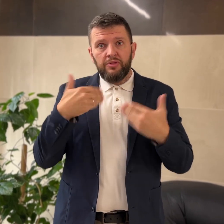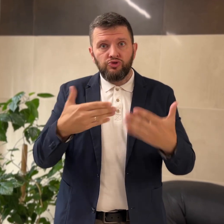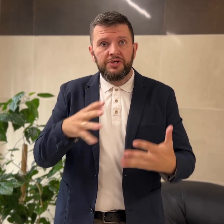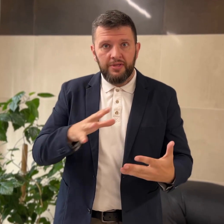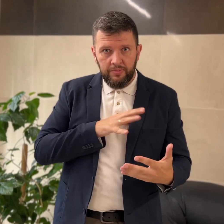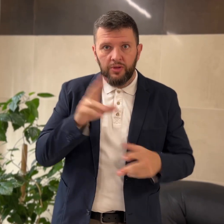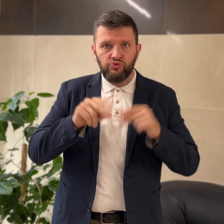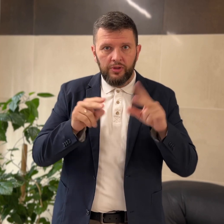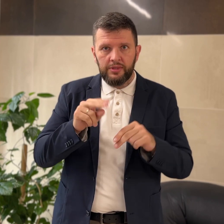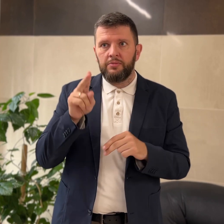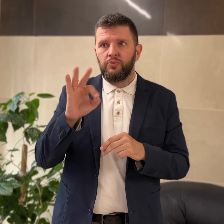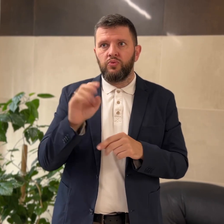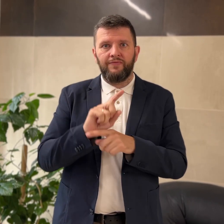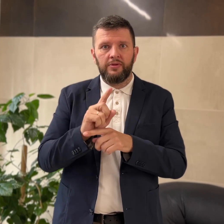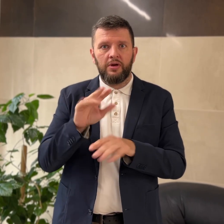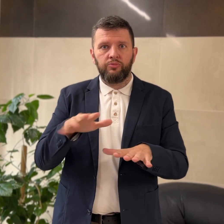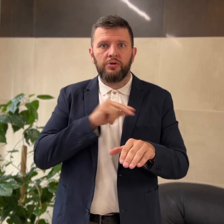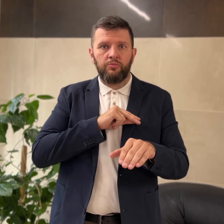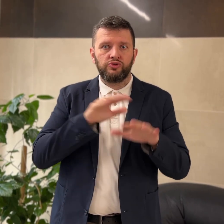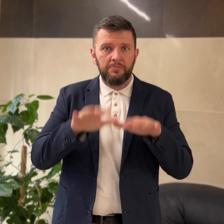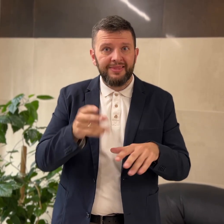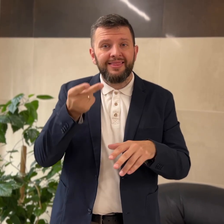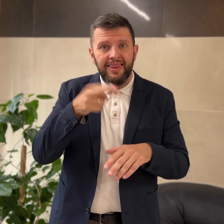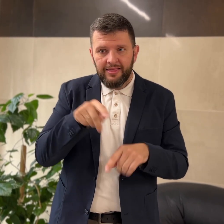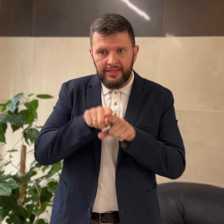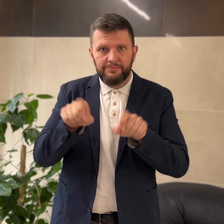Были учтены предложения по квотированию рабочих мест для таких специалистов,